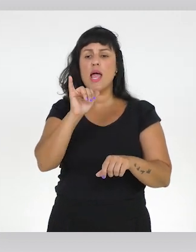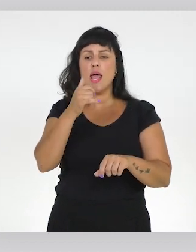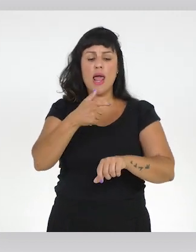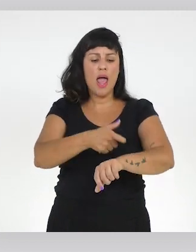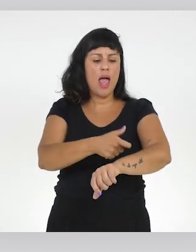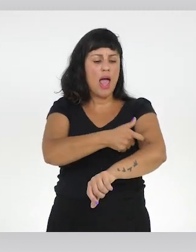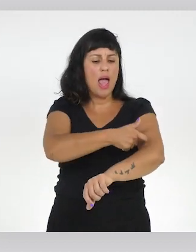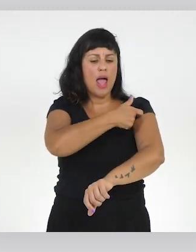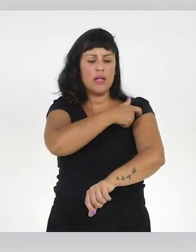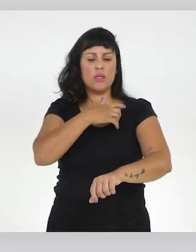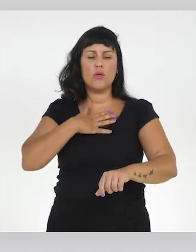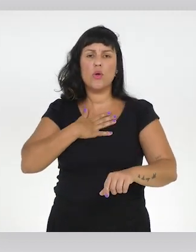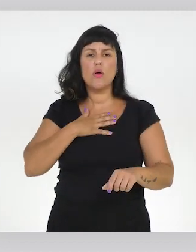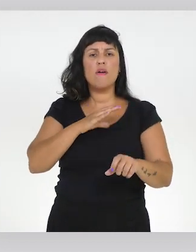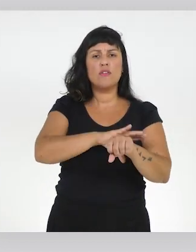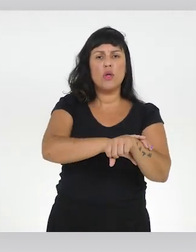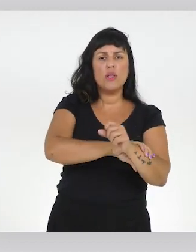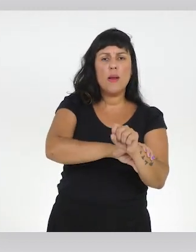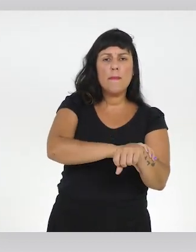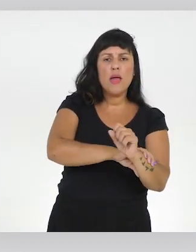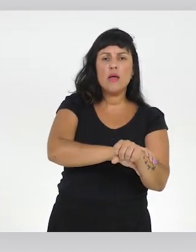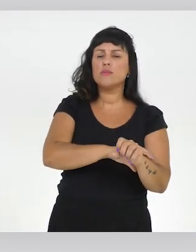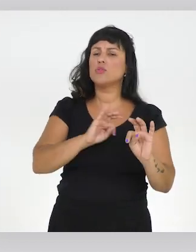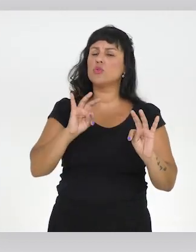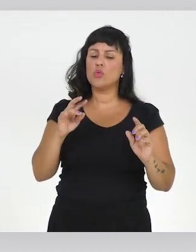também no mecanismo de dor de origem central